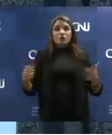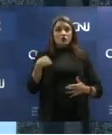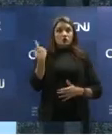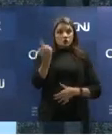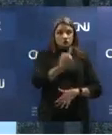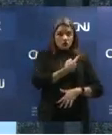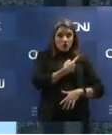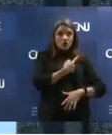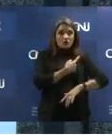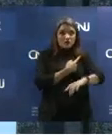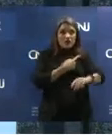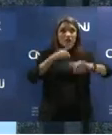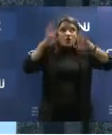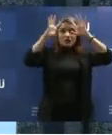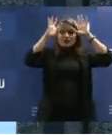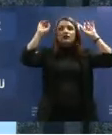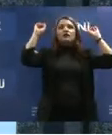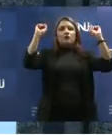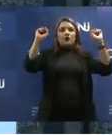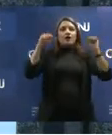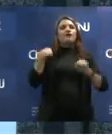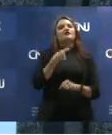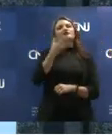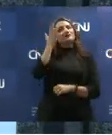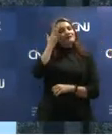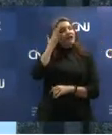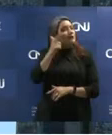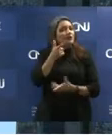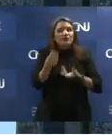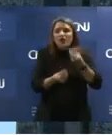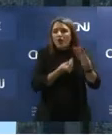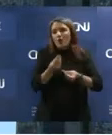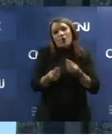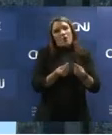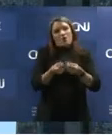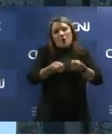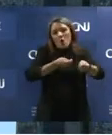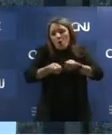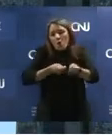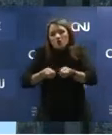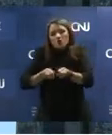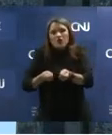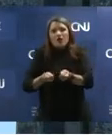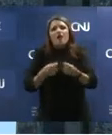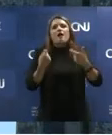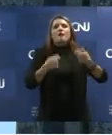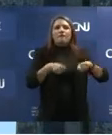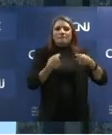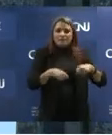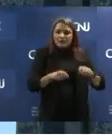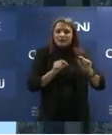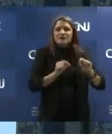sabemos que nós não controlamos. Se não houver uma provocação ou abertura de vista, eu não vou fazer isso.